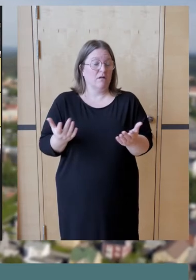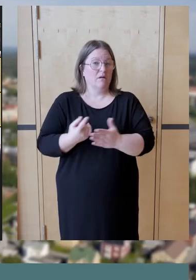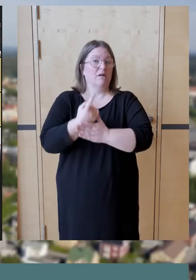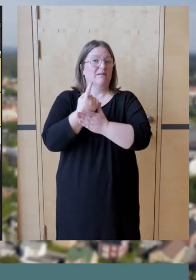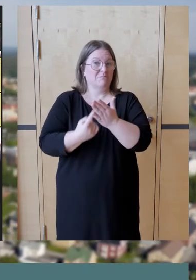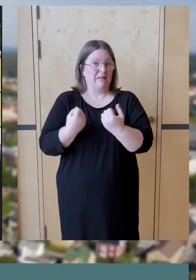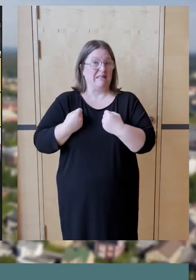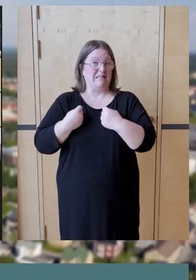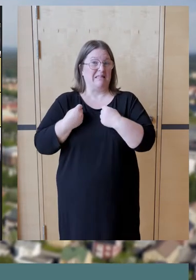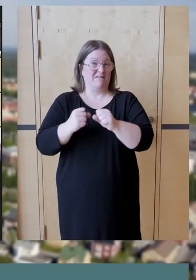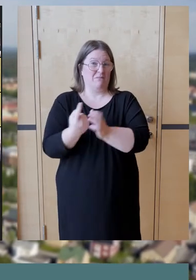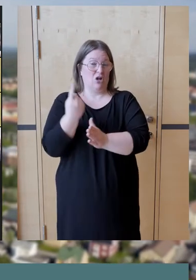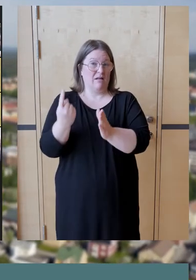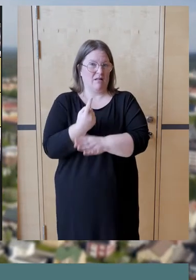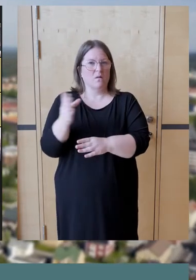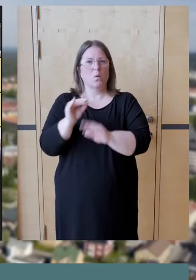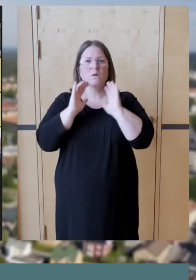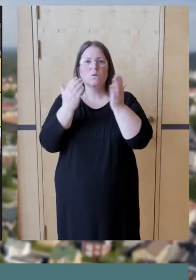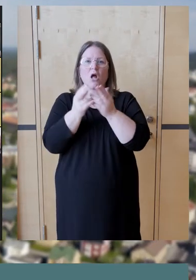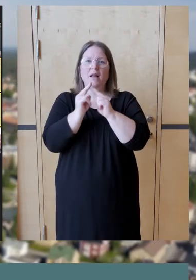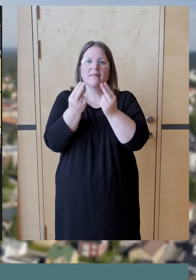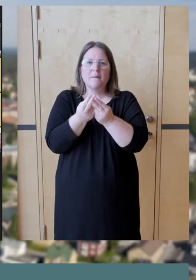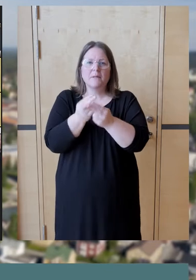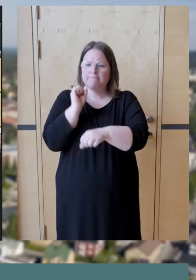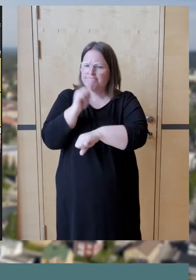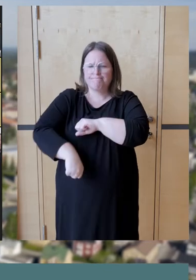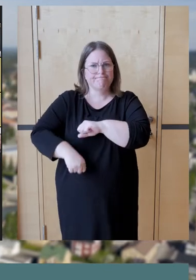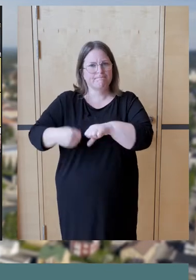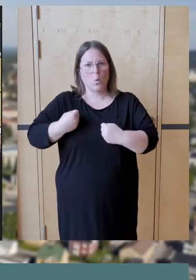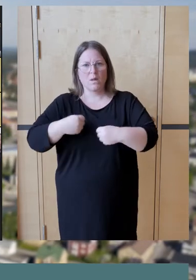Jag skulle springa socialen utgör de som skulle kunna försämra kvalitet och bruk